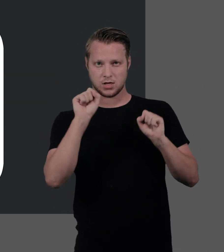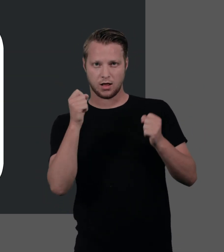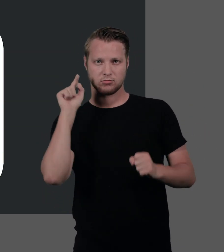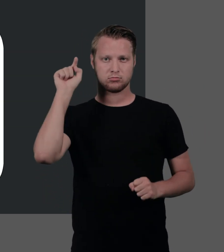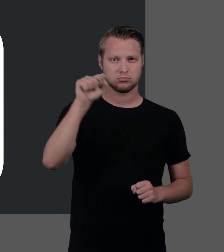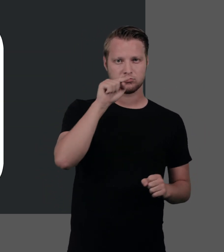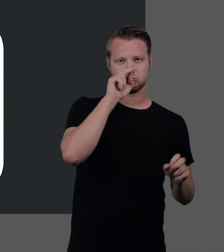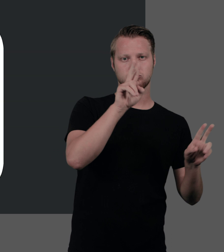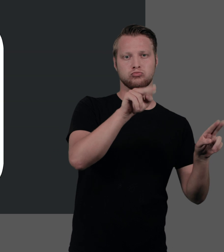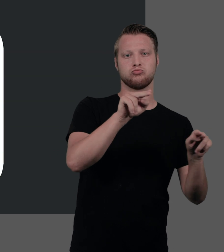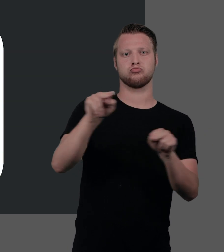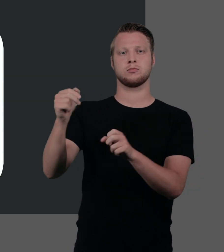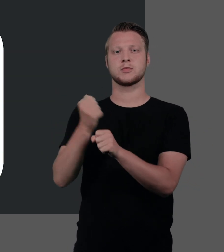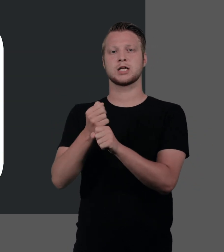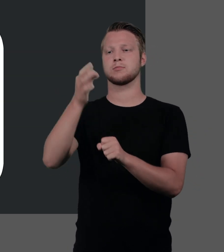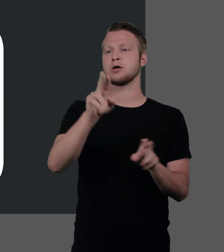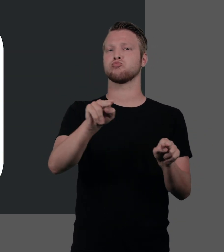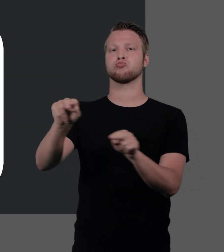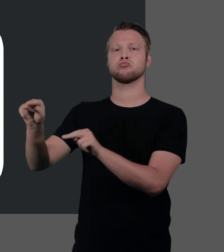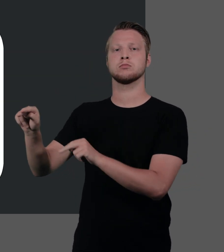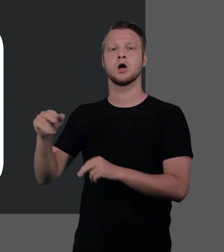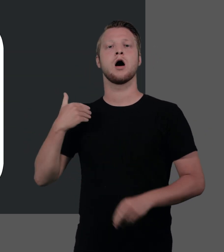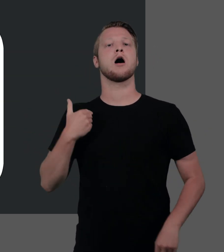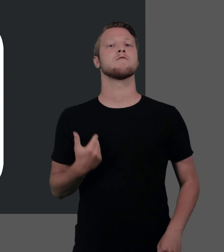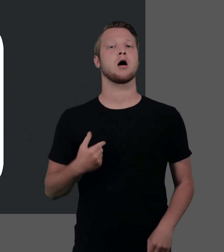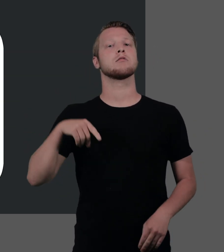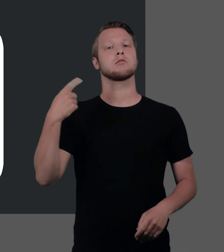Bekijk de werkplek voordat je beslist welke kleding de voorkeur heeft